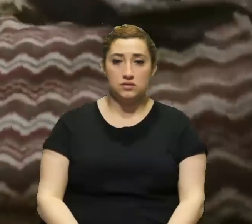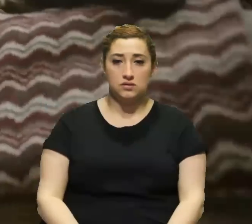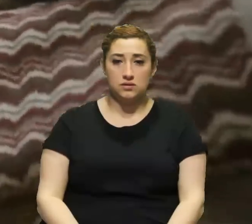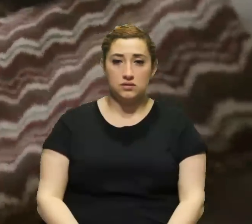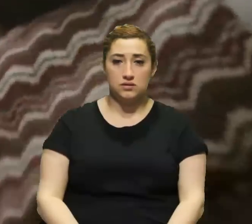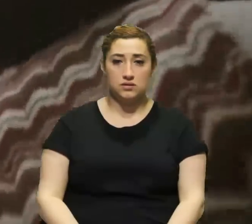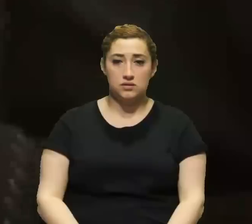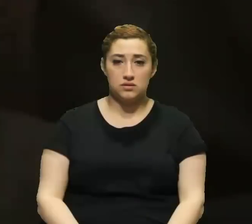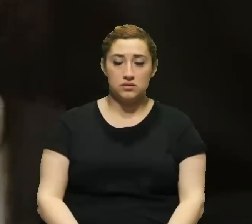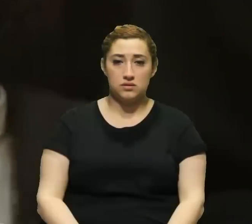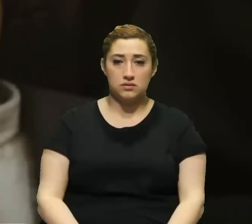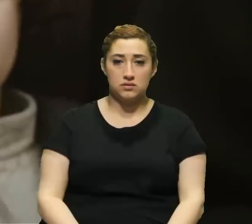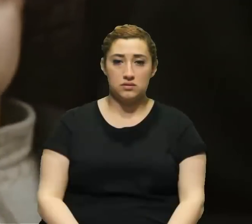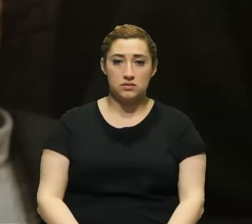(At kişneme sesi)